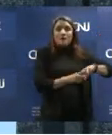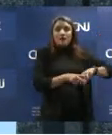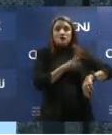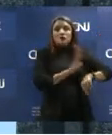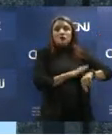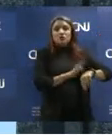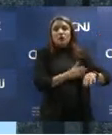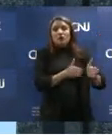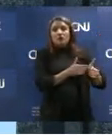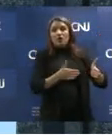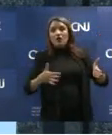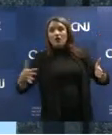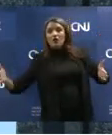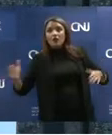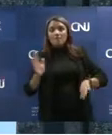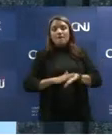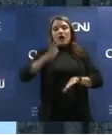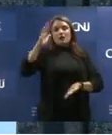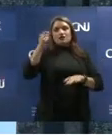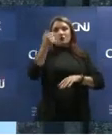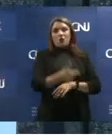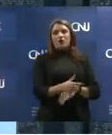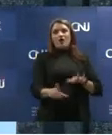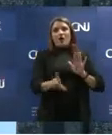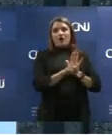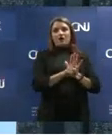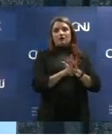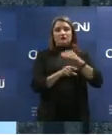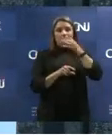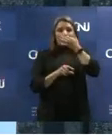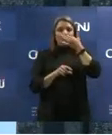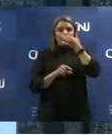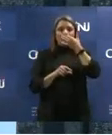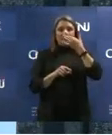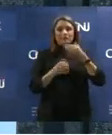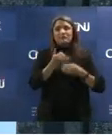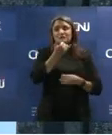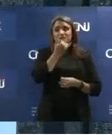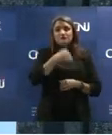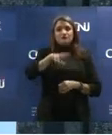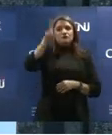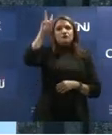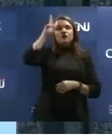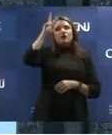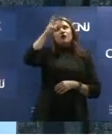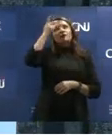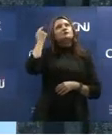E eu me lembro que outro dia eu estava discutindo uma questão de dia